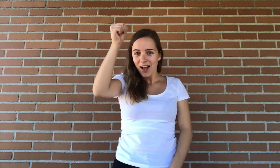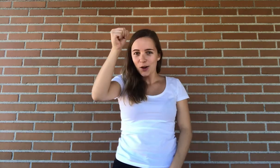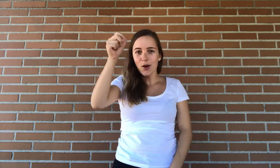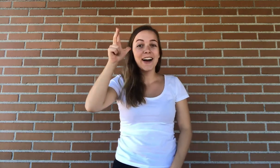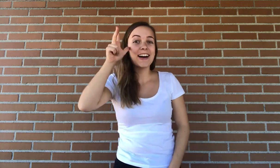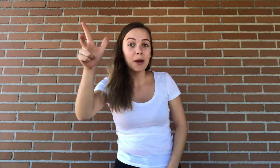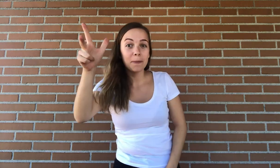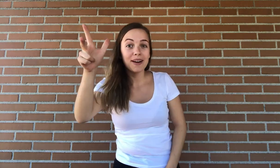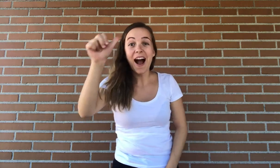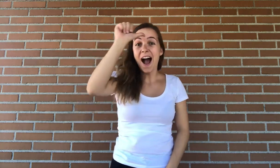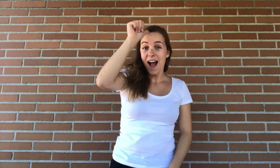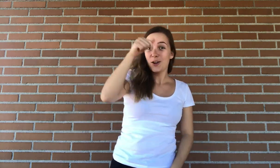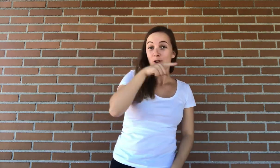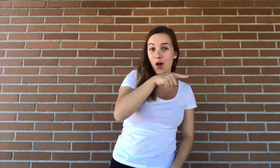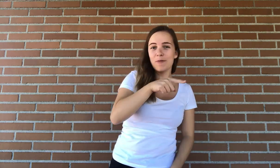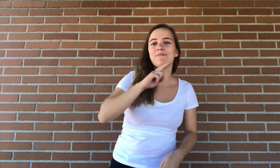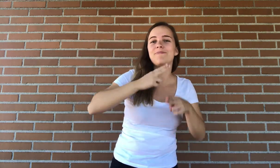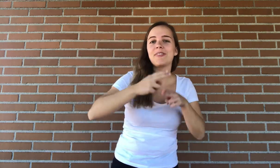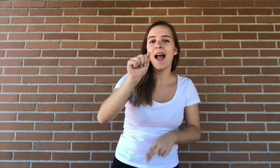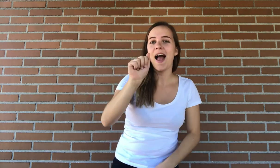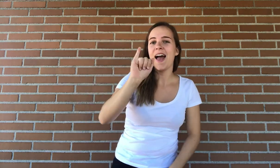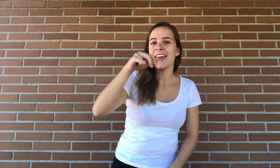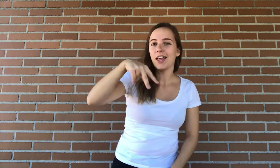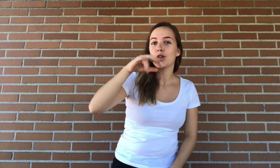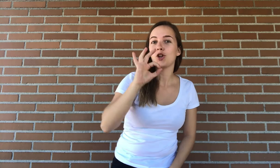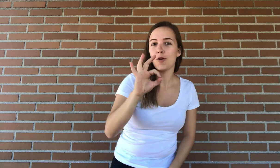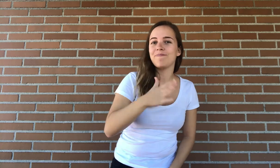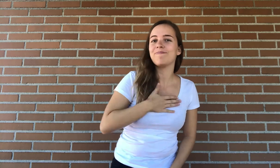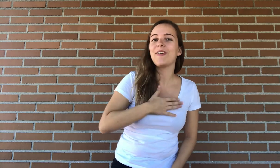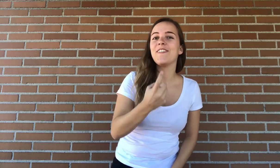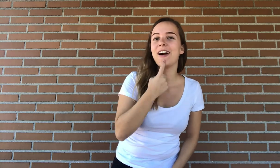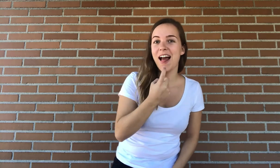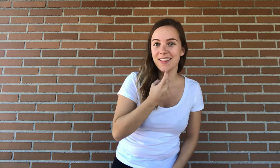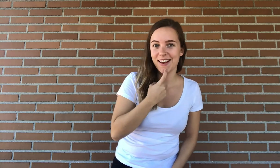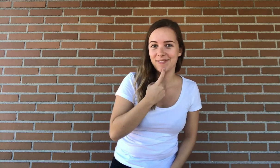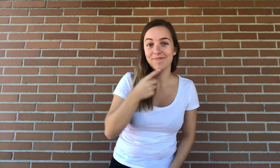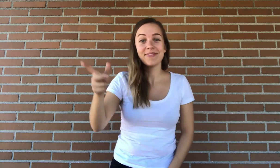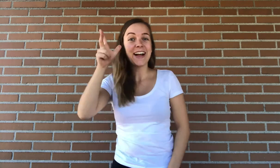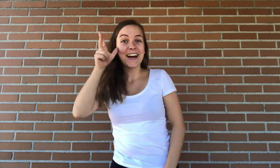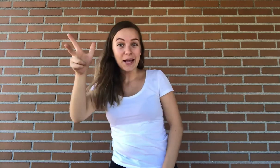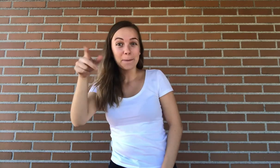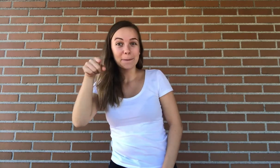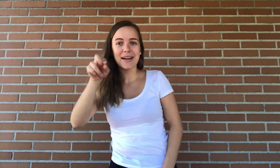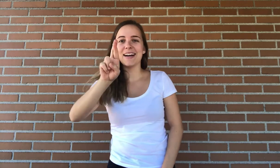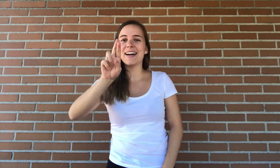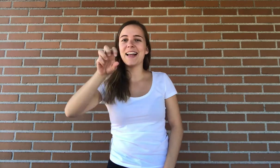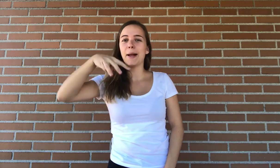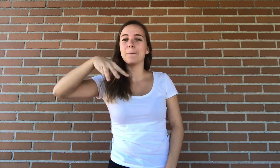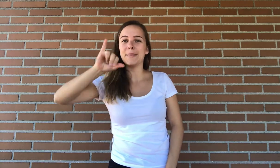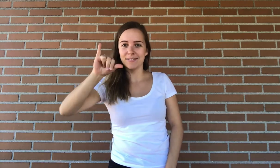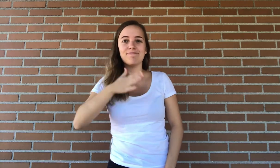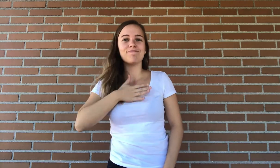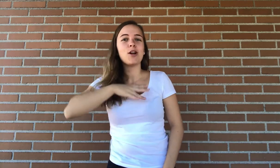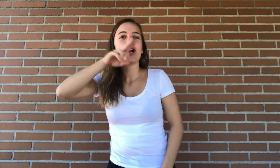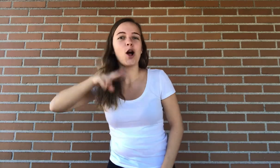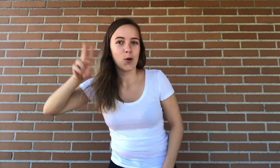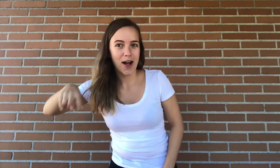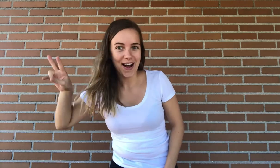Lo organizan Aino Hakala, de Finlandia, y Remi Roos, de Noruega.